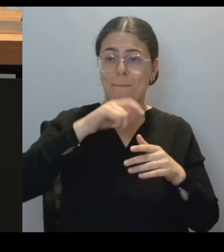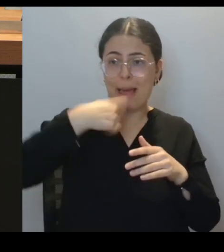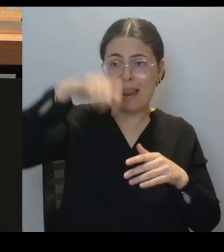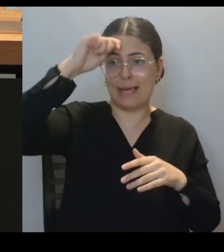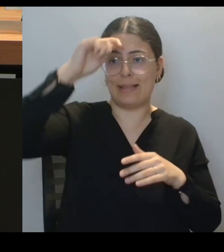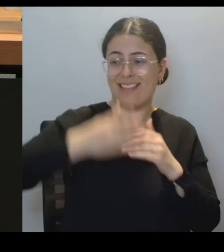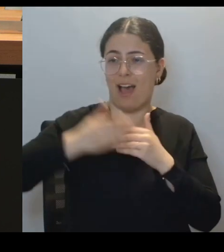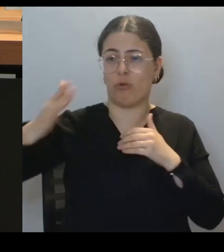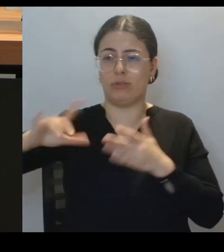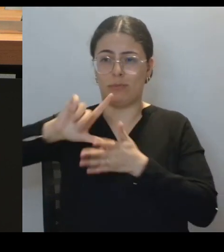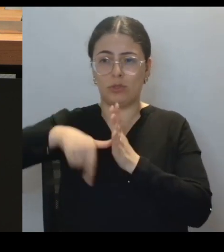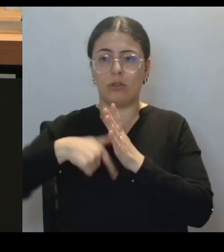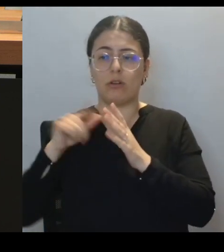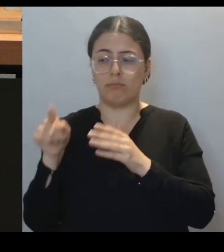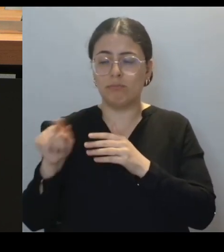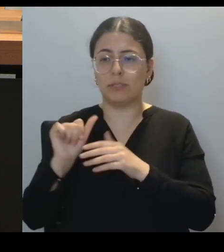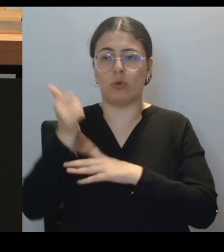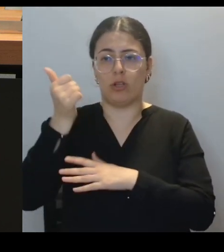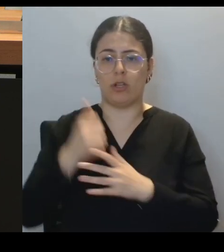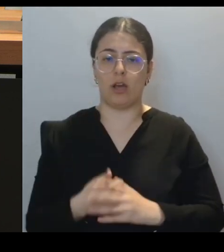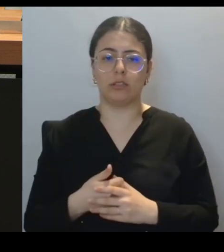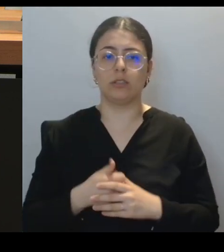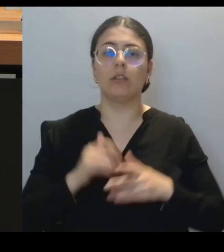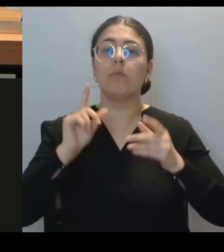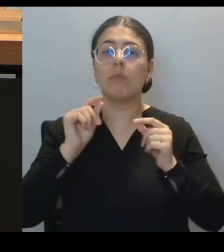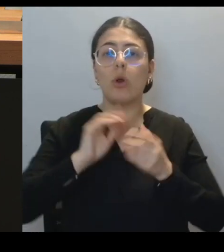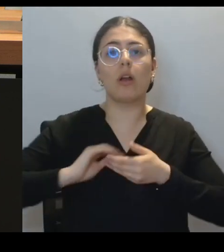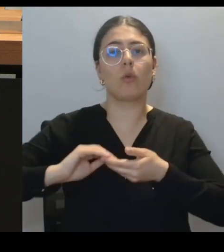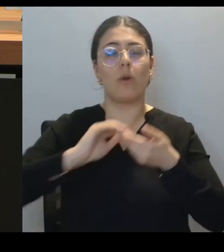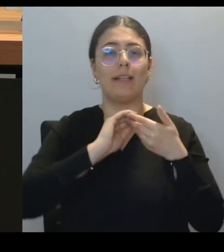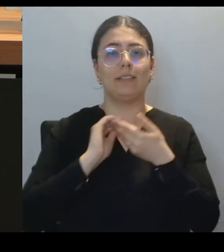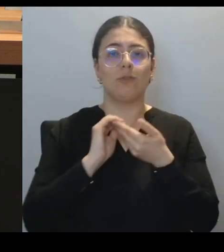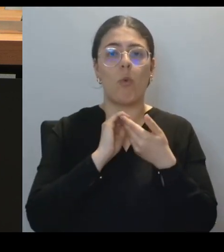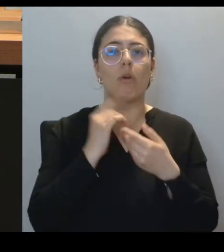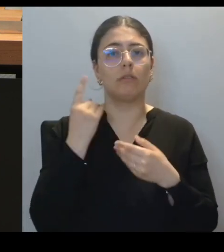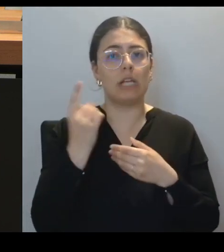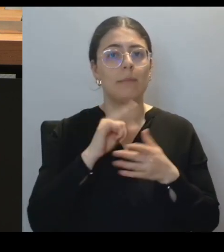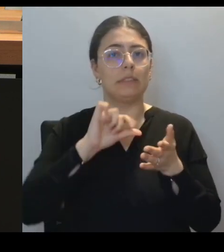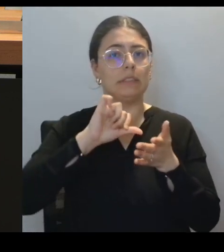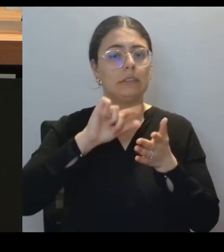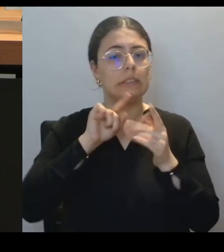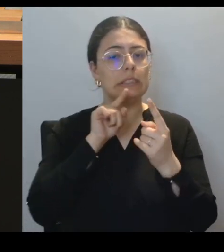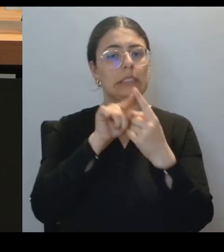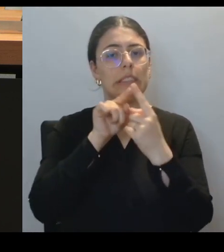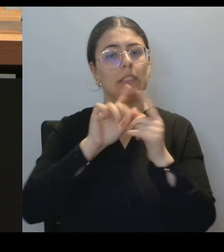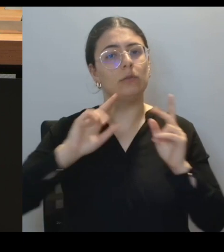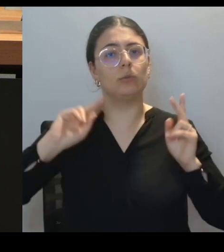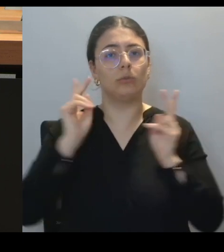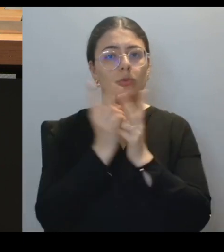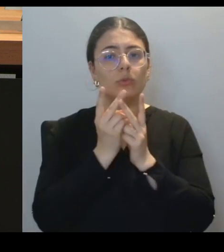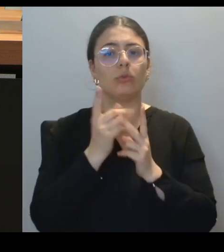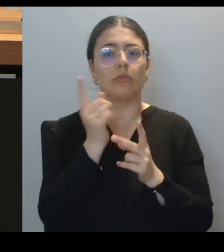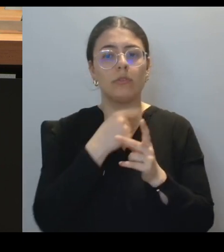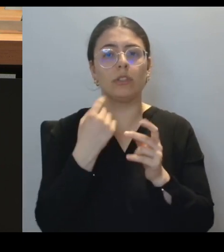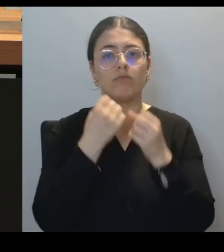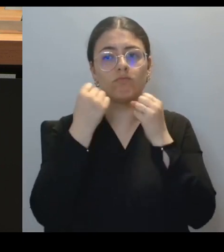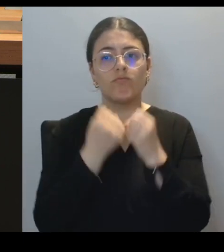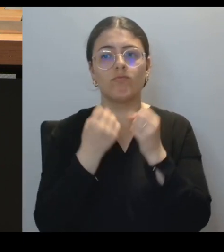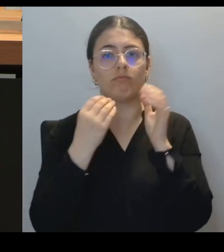ähnliche Ziele und hat diese festgeschrieben Eine gute Versorgung mit Leihfahrrädern an den Orten, an denen sie benötigt